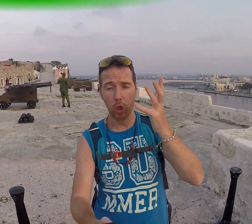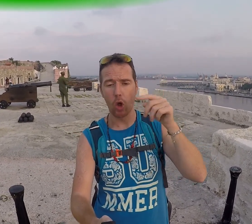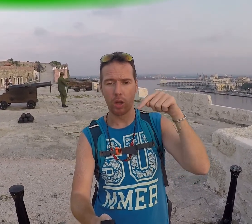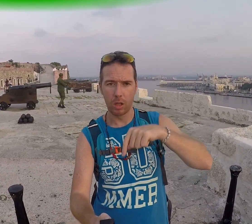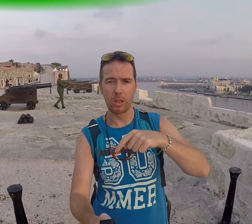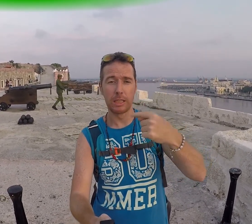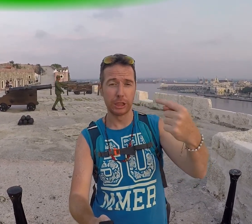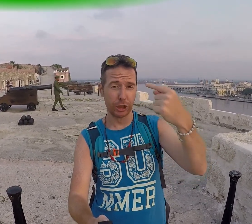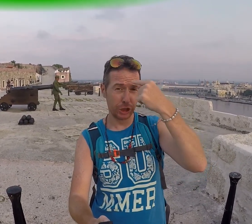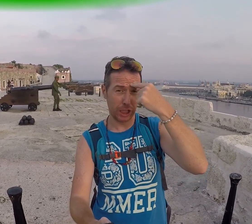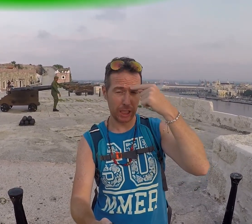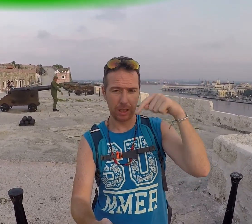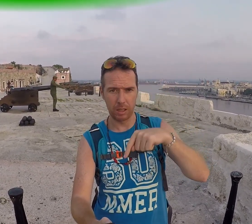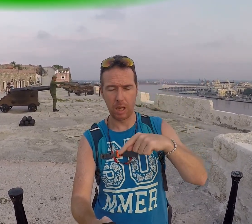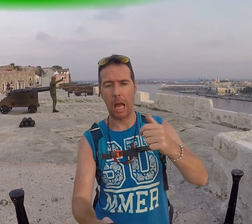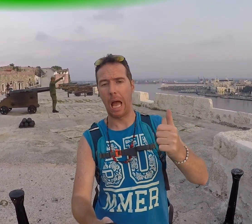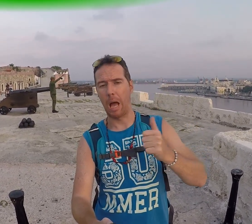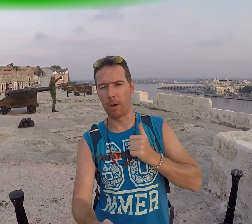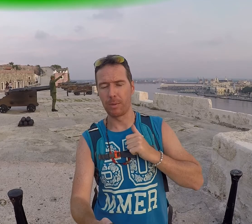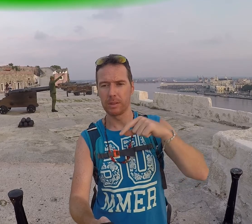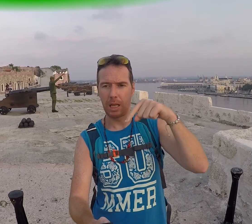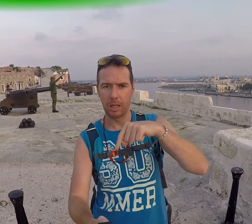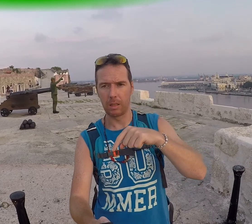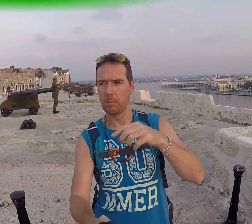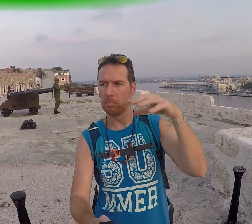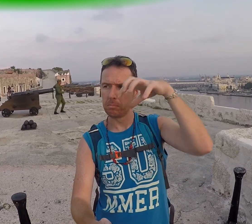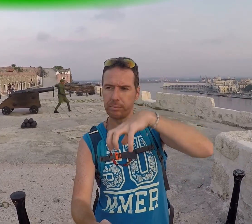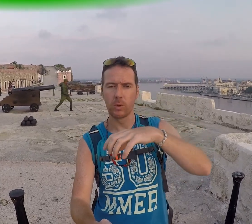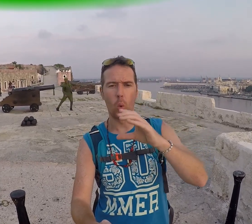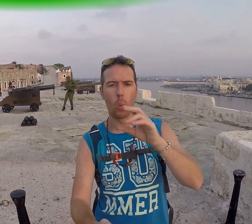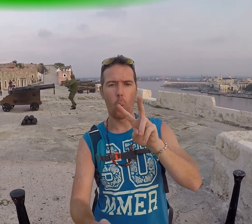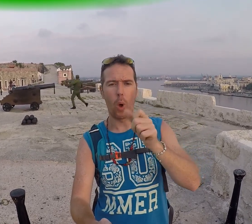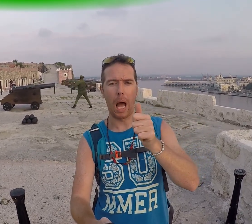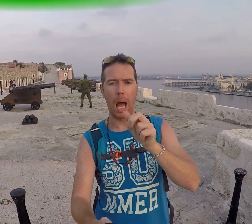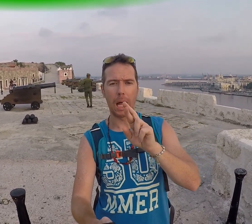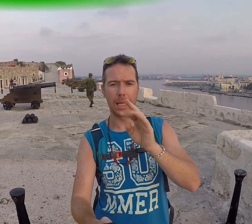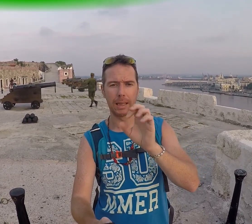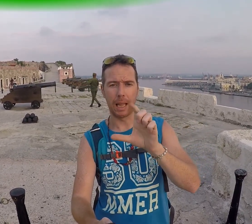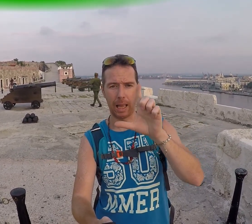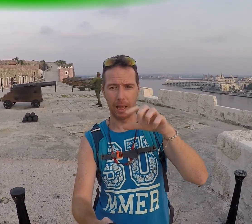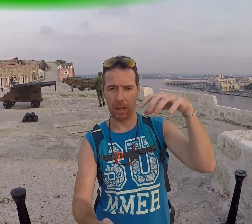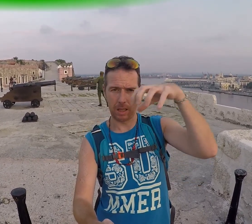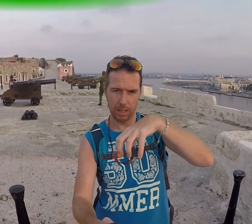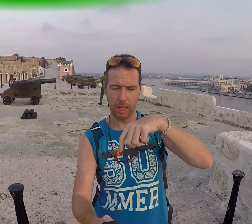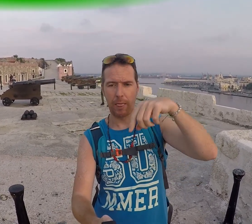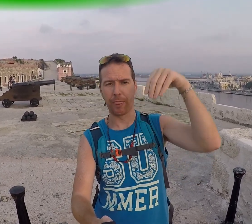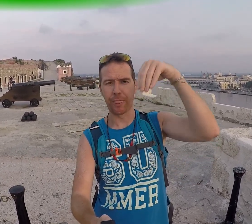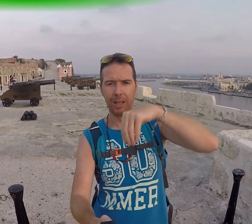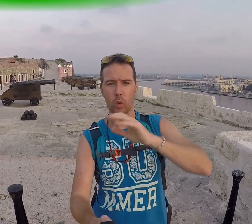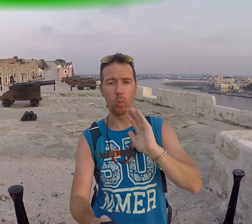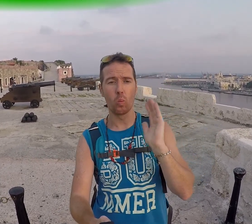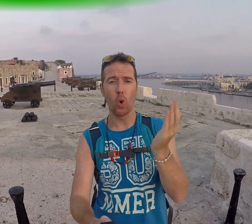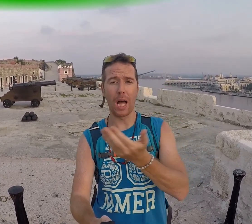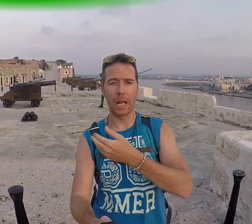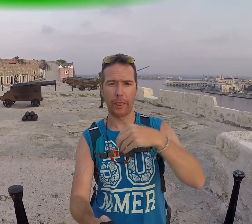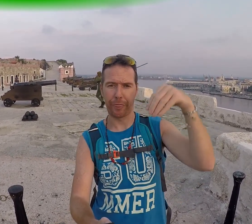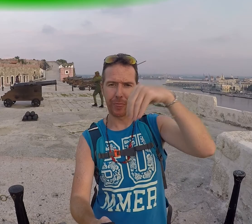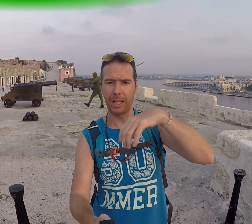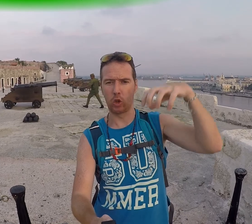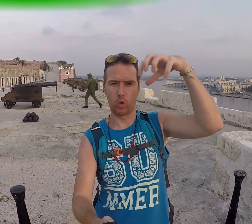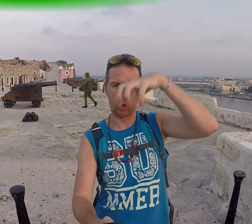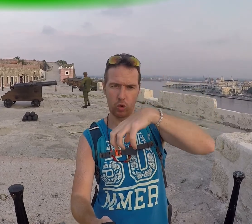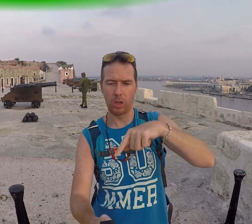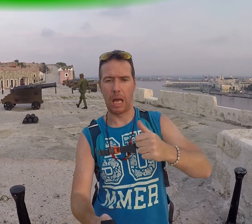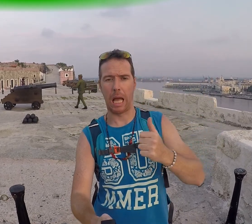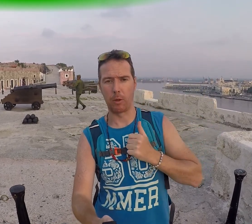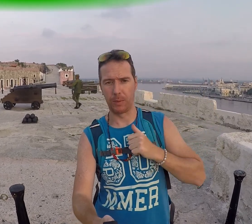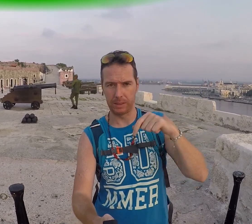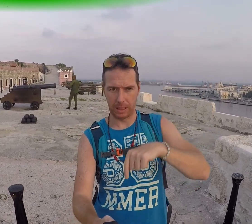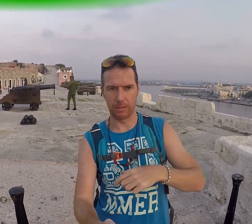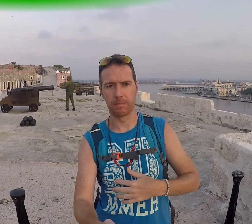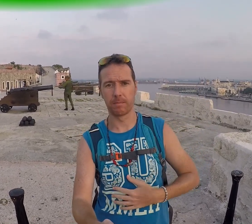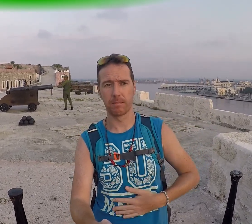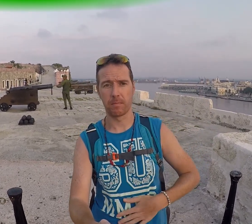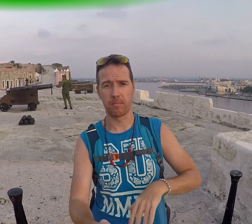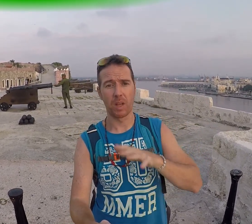... con la revolución, el Che lo aprovechó también como cuartel, que estaba dentro de esta muralla